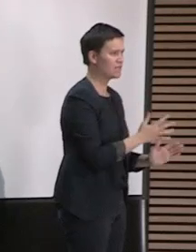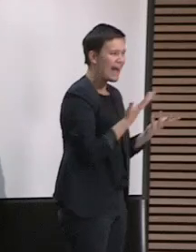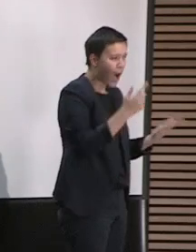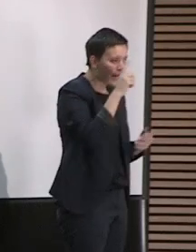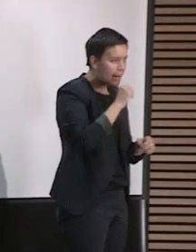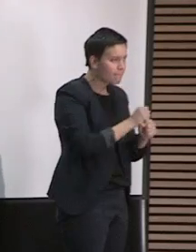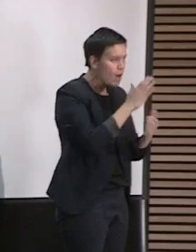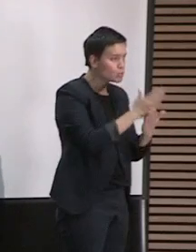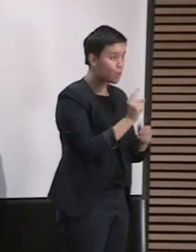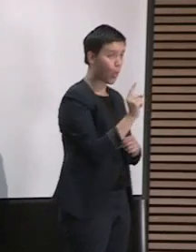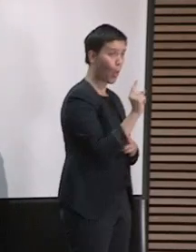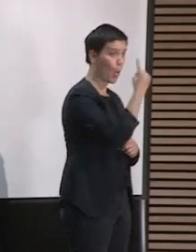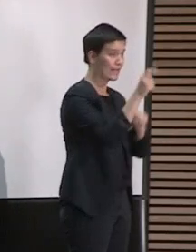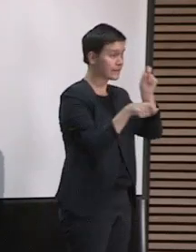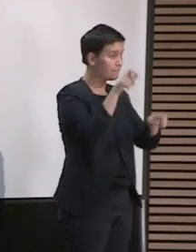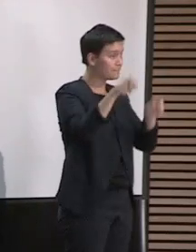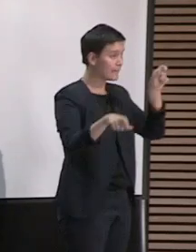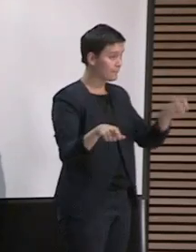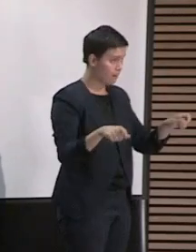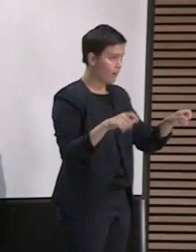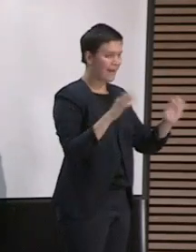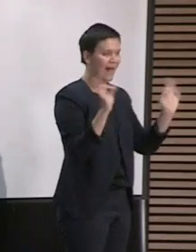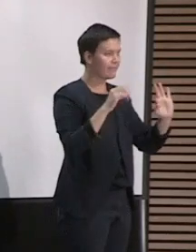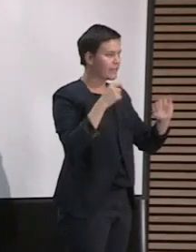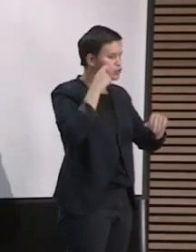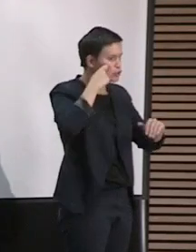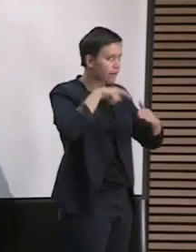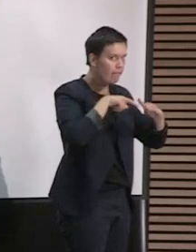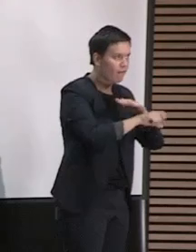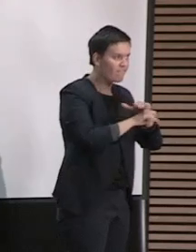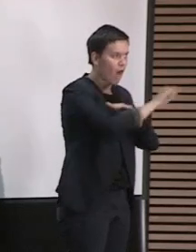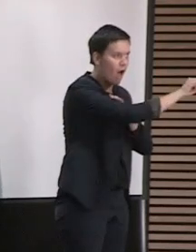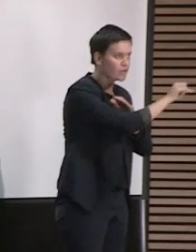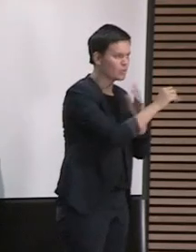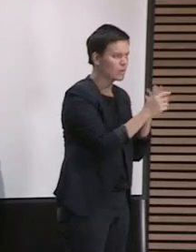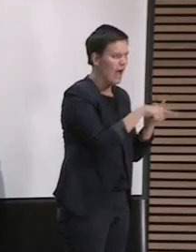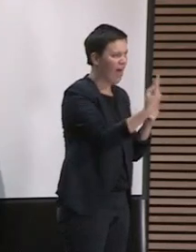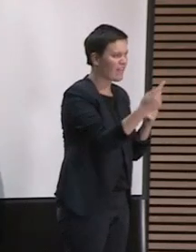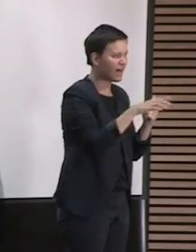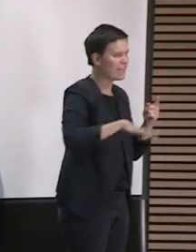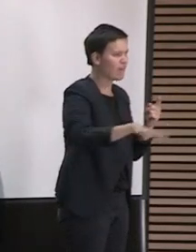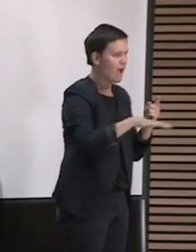tirohia nga tuhinga whakawehi kua tukuna mai ranei me nga mea kaore e tutuki i nga paearu. He